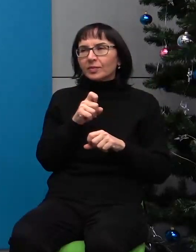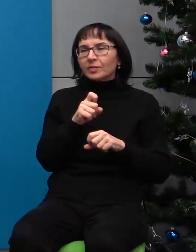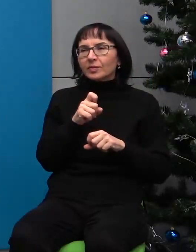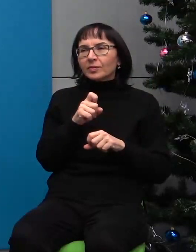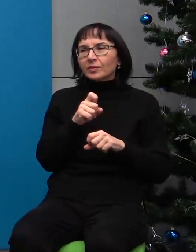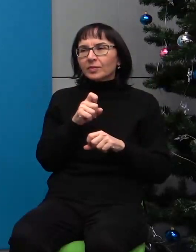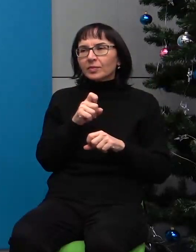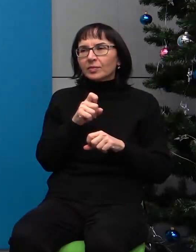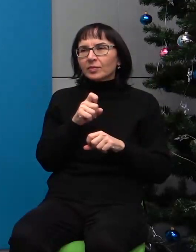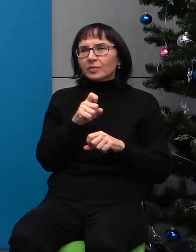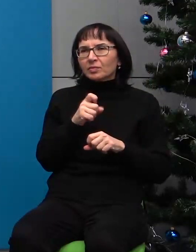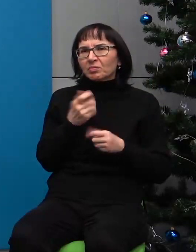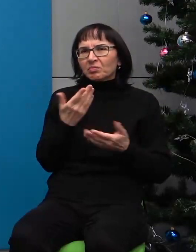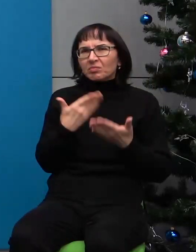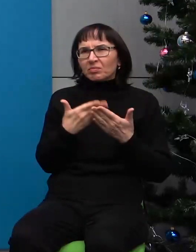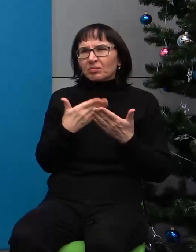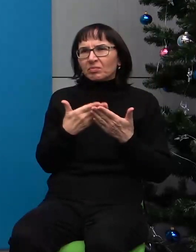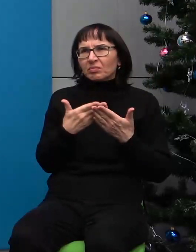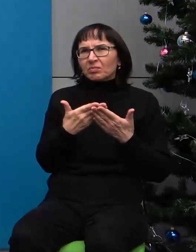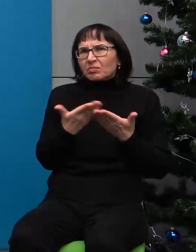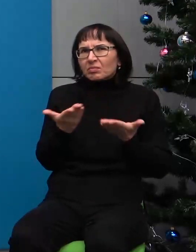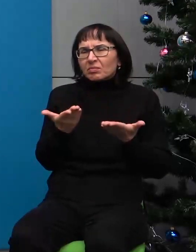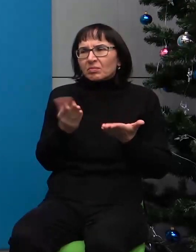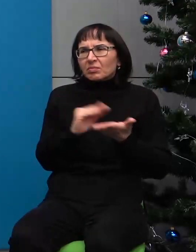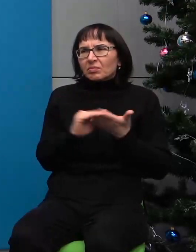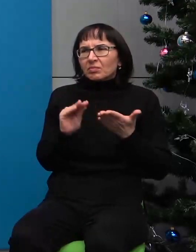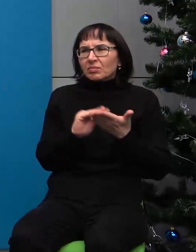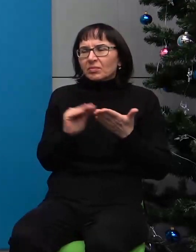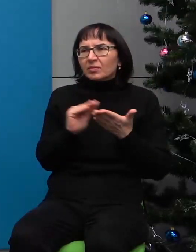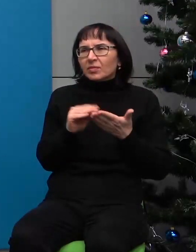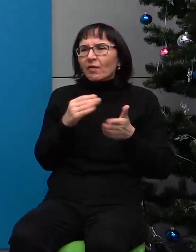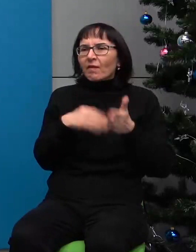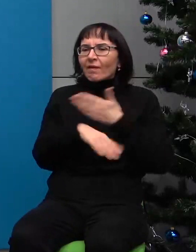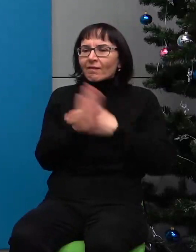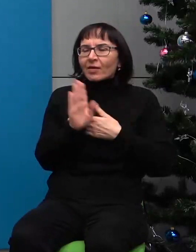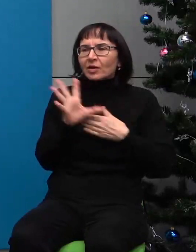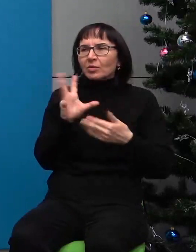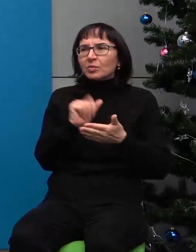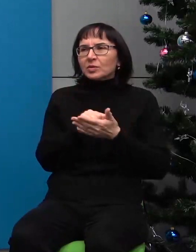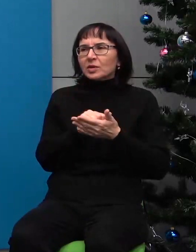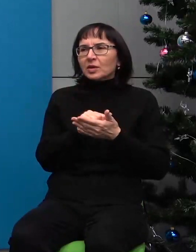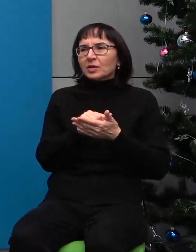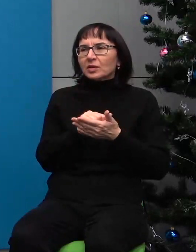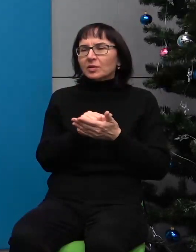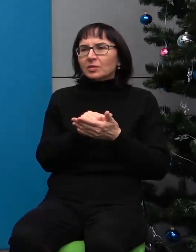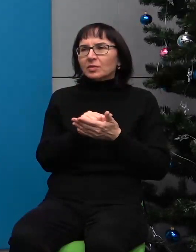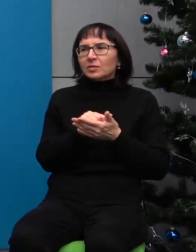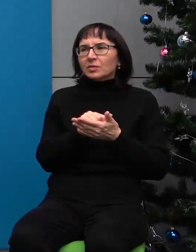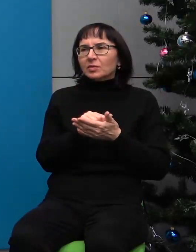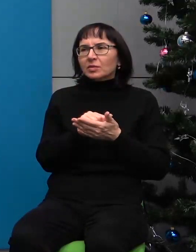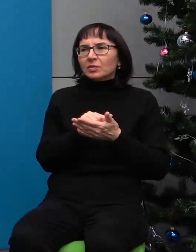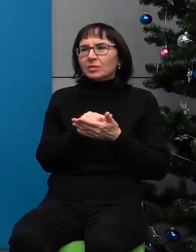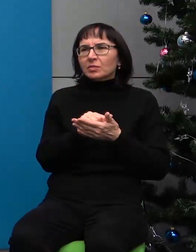Ja mówię, to co ona mi daje do pisania? I wyszedłem z zajęć i powiedziałem do kolegi, mówię, kto to jest tyrmand?